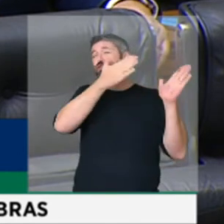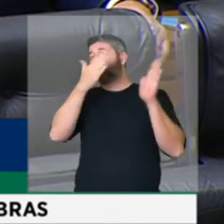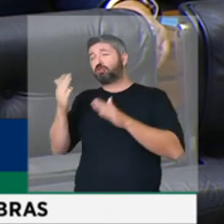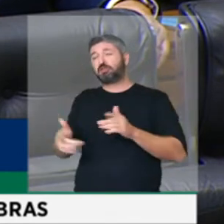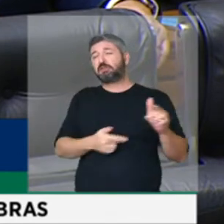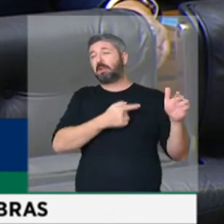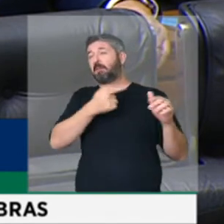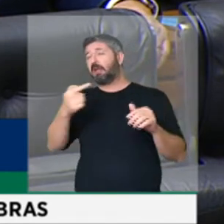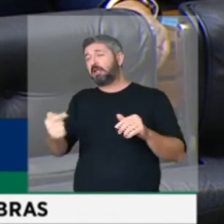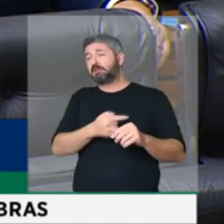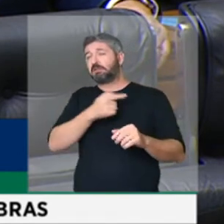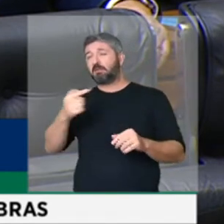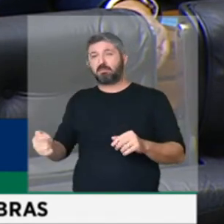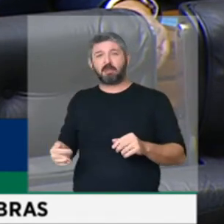AMAPÁ, FICOU DIAS, DIAS NA ESCURIDÃO PORQUE A QUESTÃO